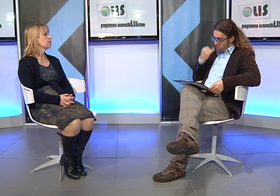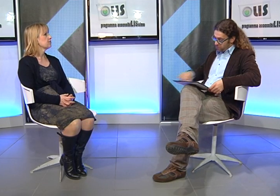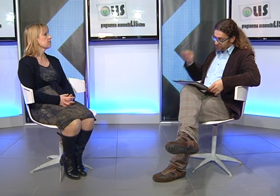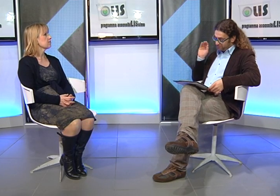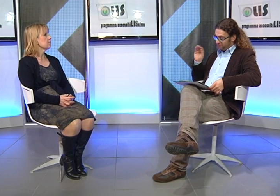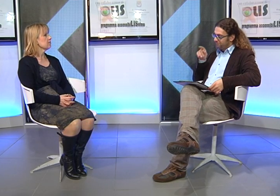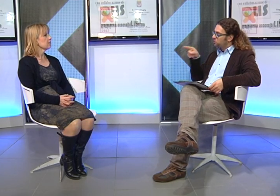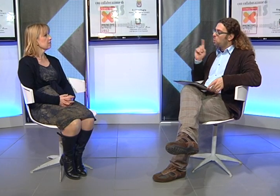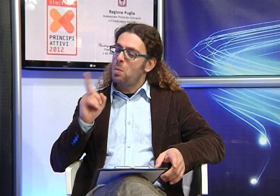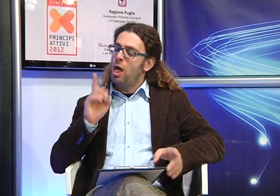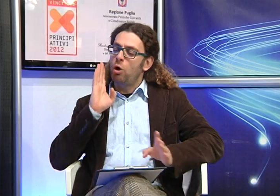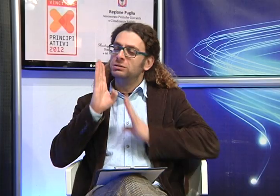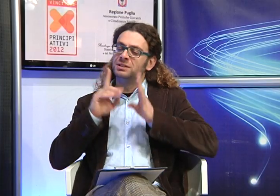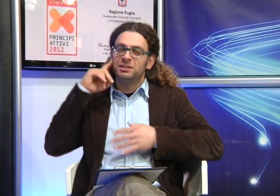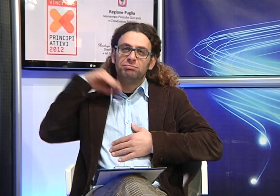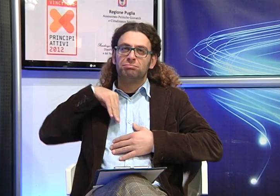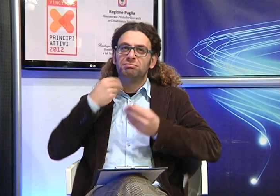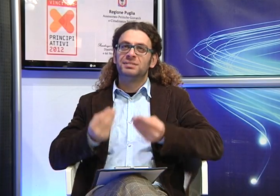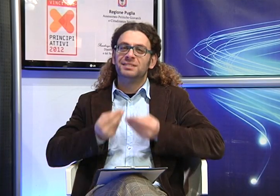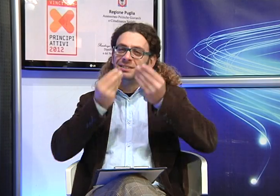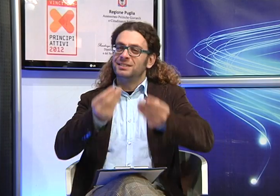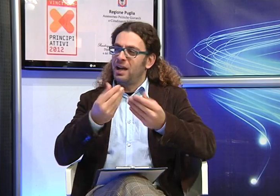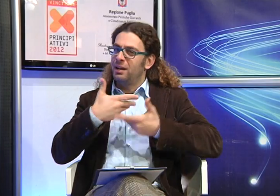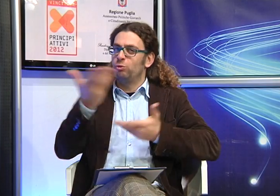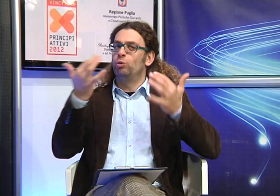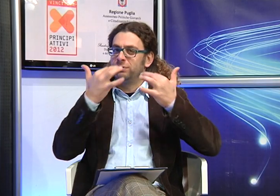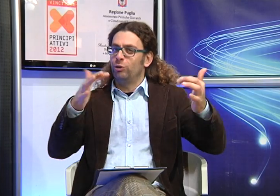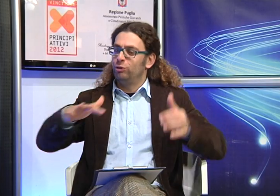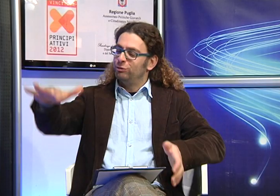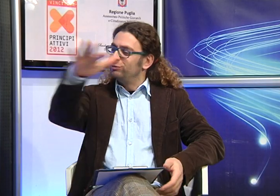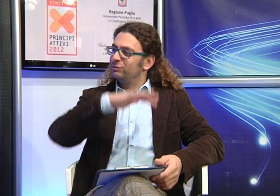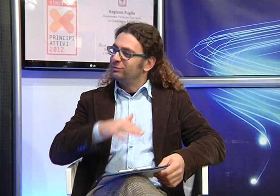Un'ultima cosa, che consiglio ti senti di dare al nostro pubblico?